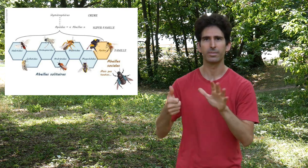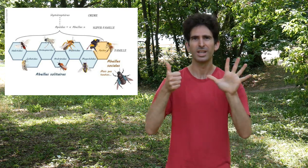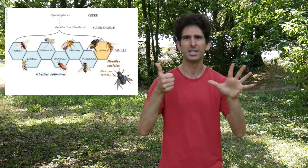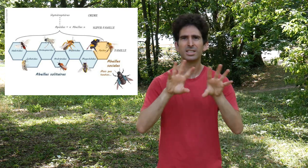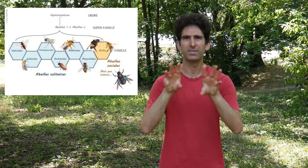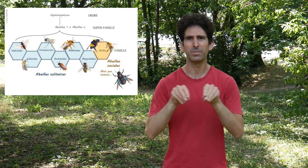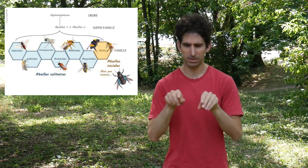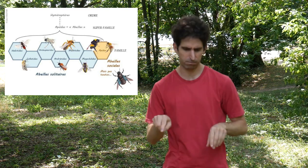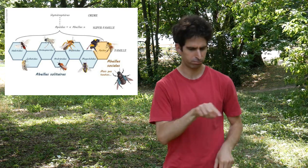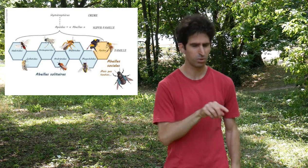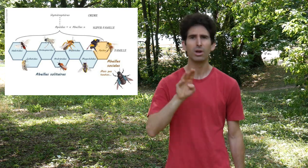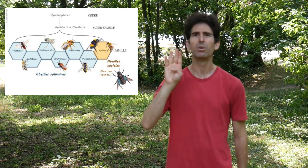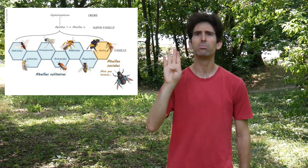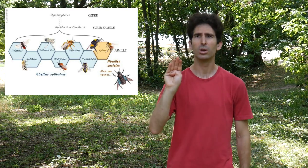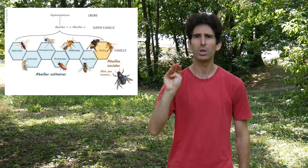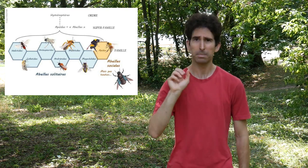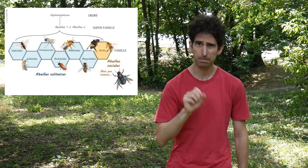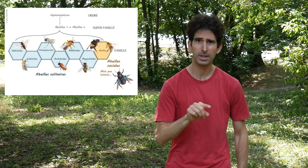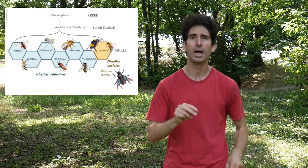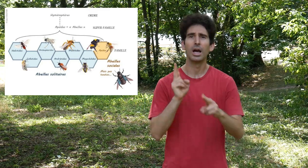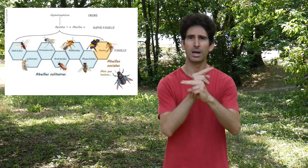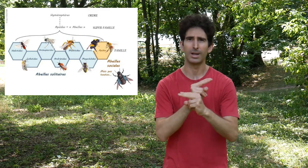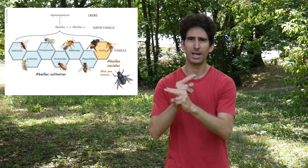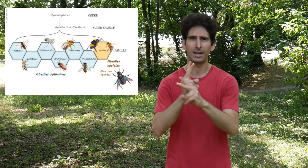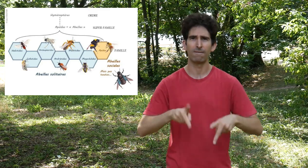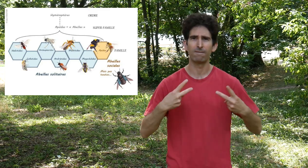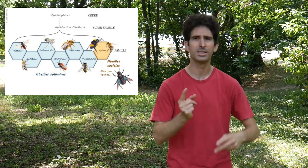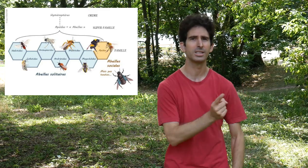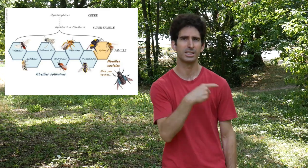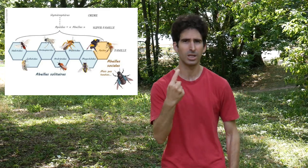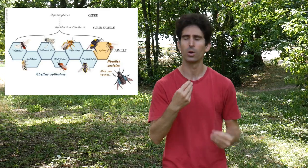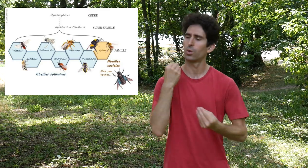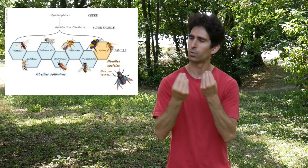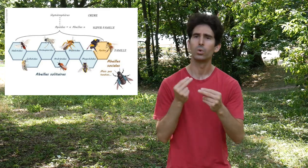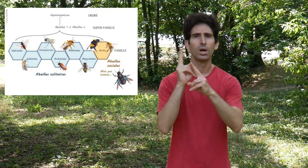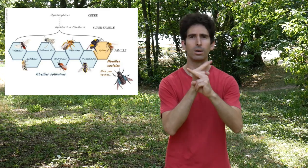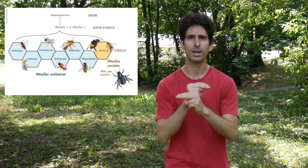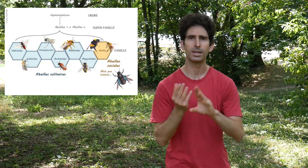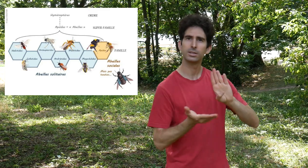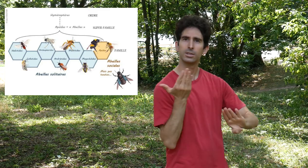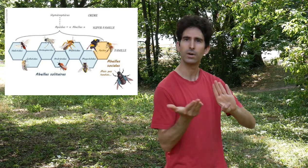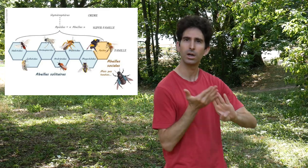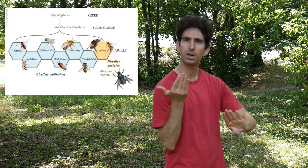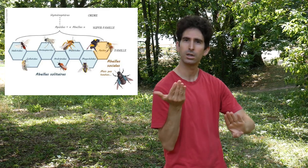Les 6 familles en bleu représentent les abeilles solitaires ou abeilles sauvages.